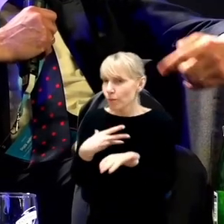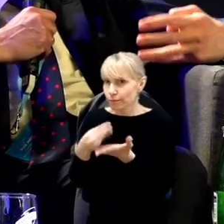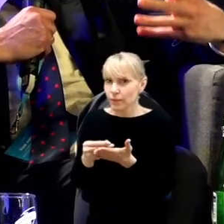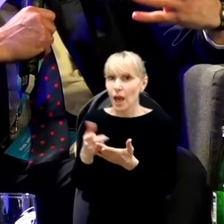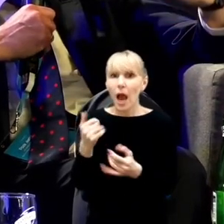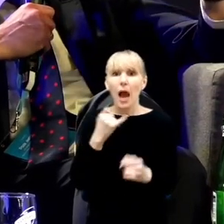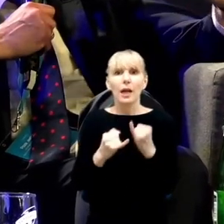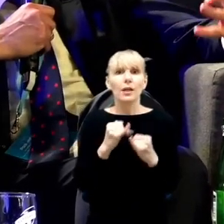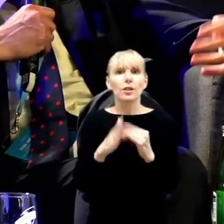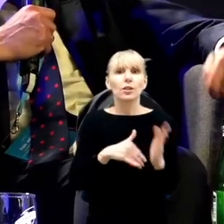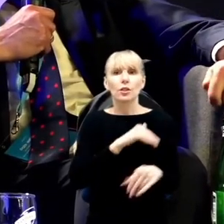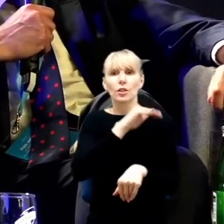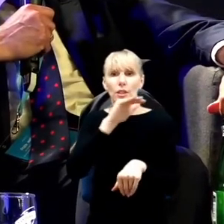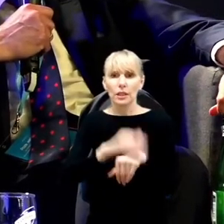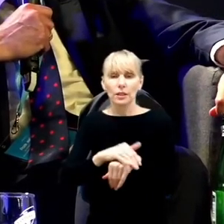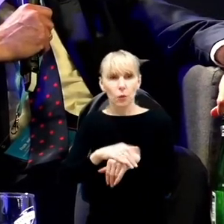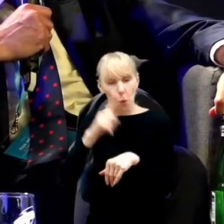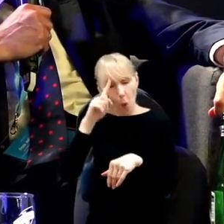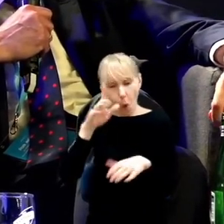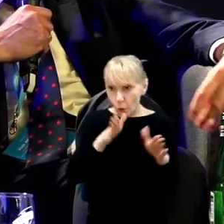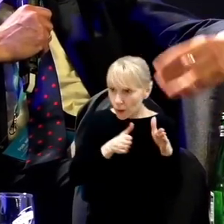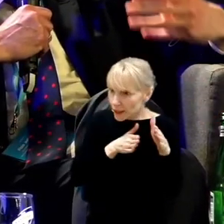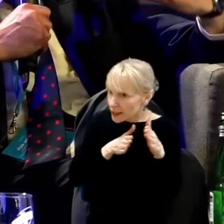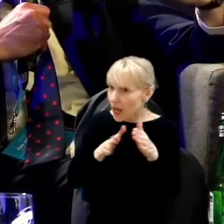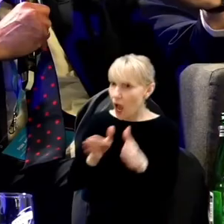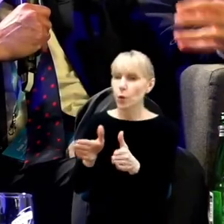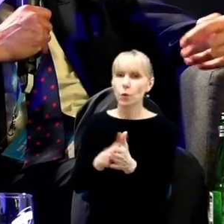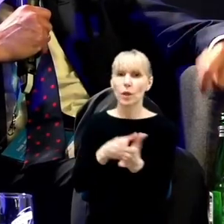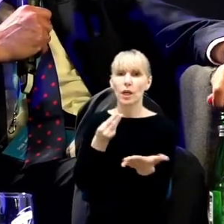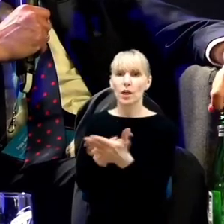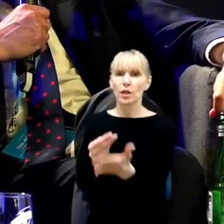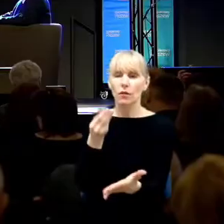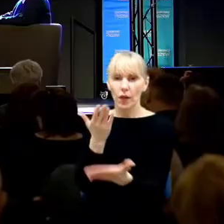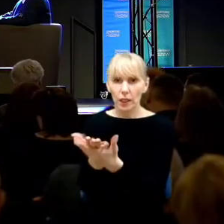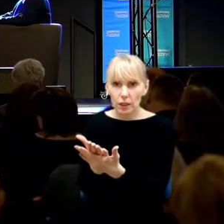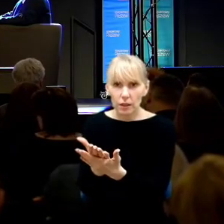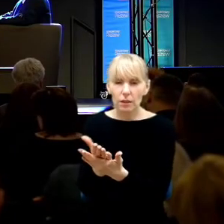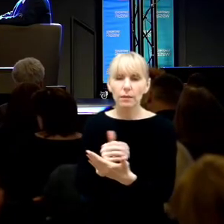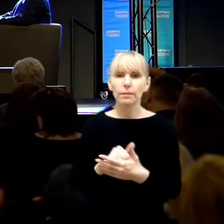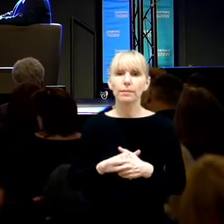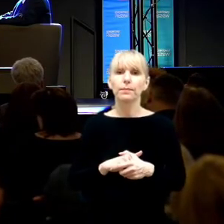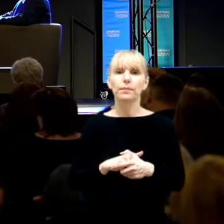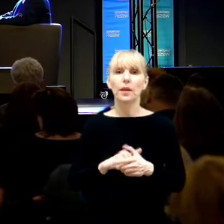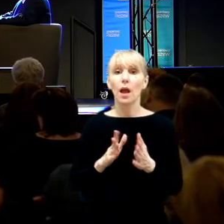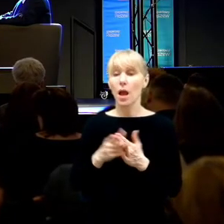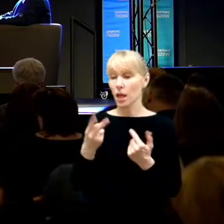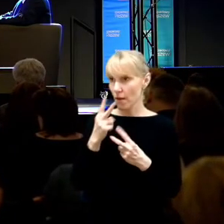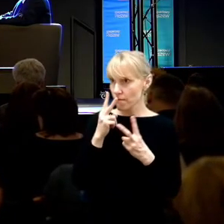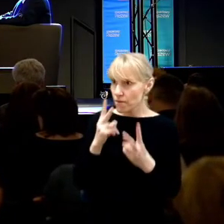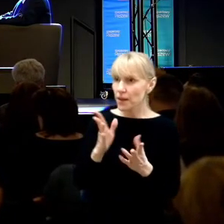co do kierunku inwestowania, co do kierunku wizji rozwoju miasta, ona się znajduje.